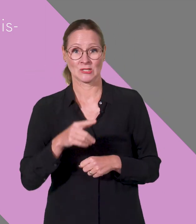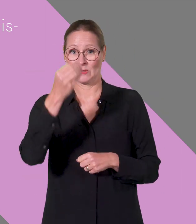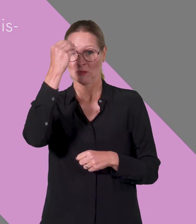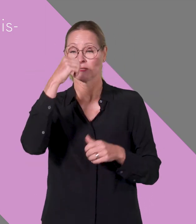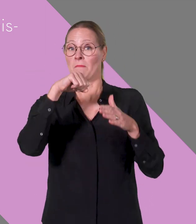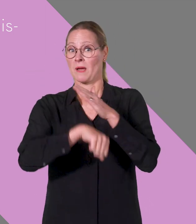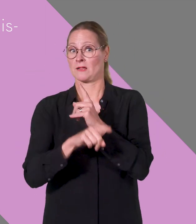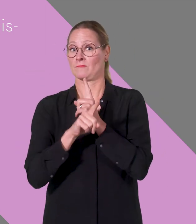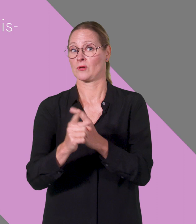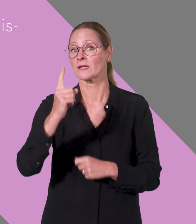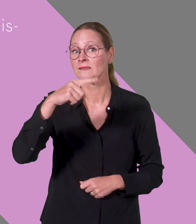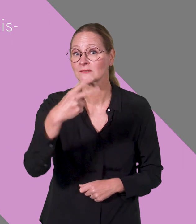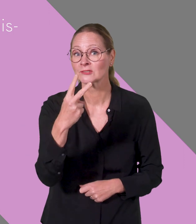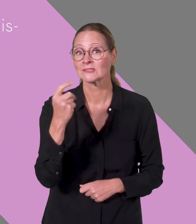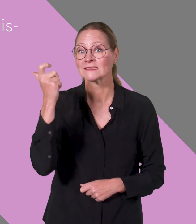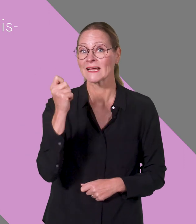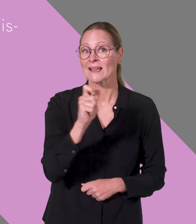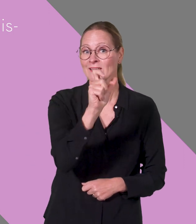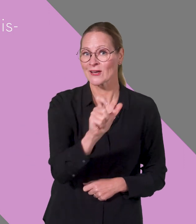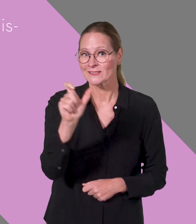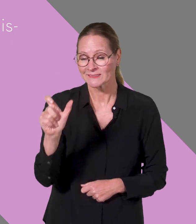Mukaan mahtuu 12 senioria.